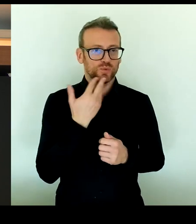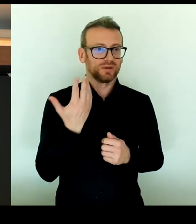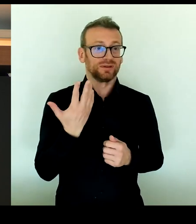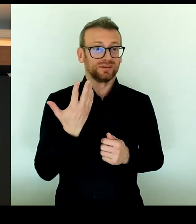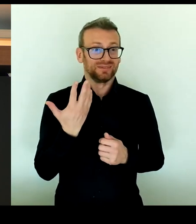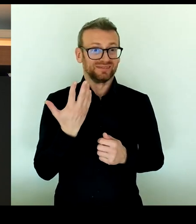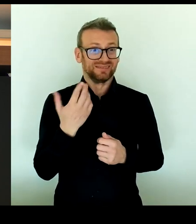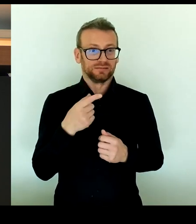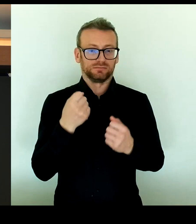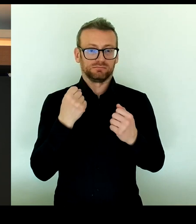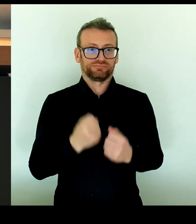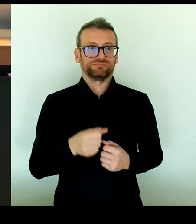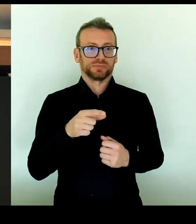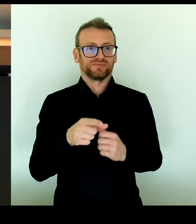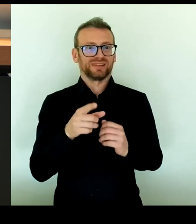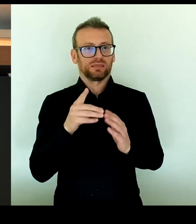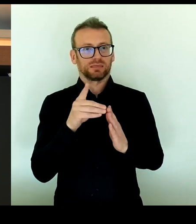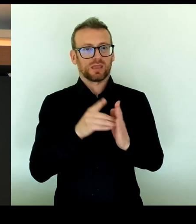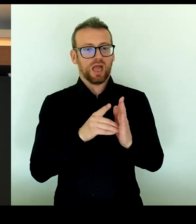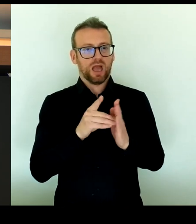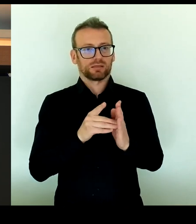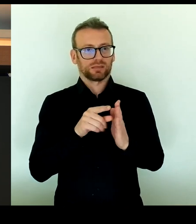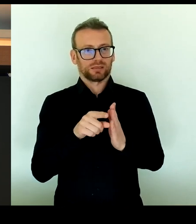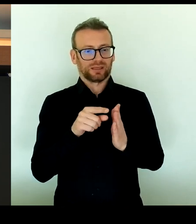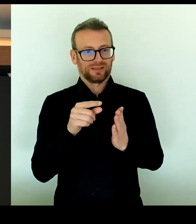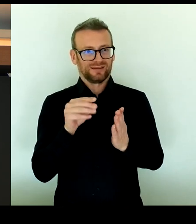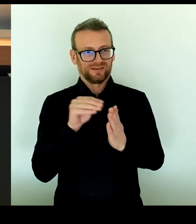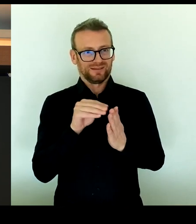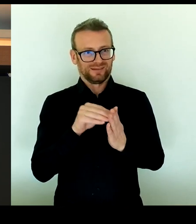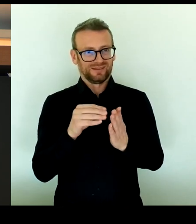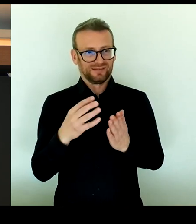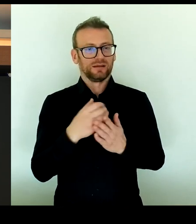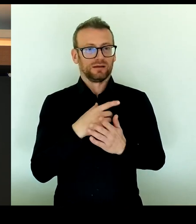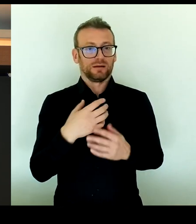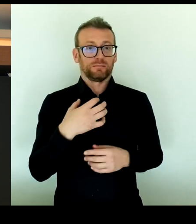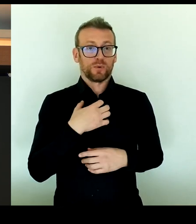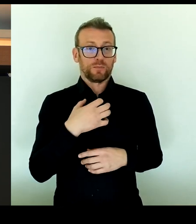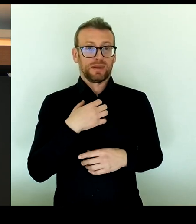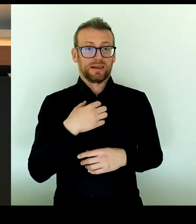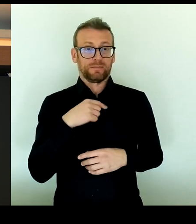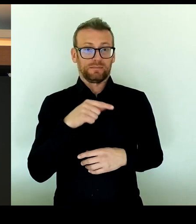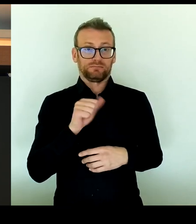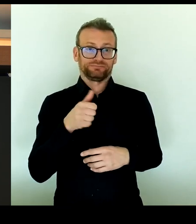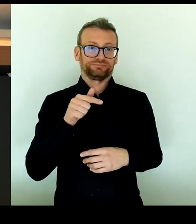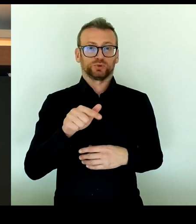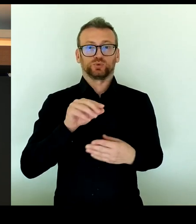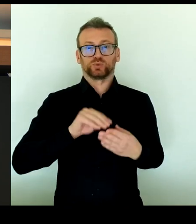An sich ist das schon genug, aber der Berichts zeigt das Versagen des Senats noch deutlicher,